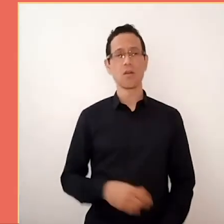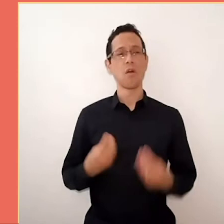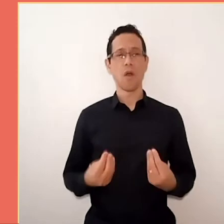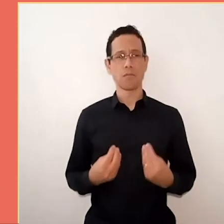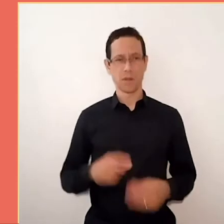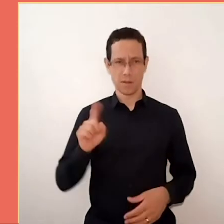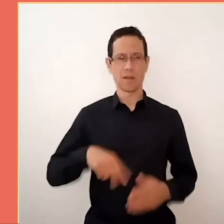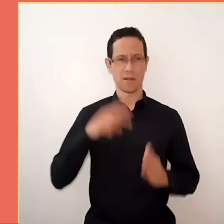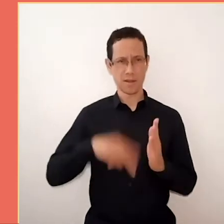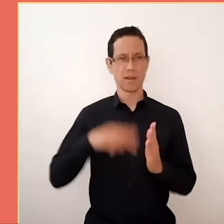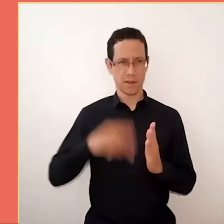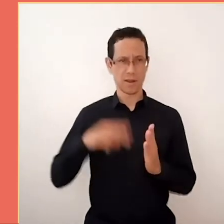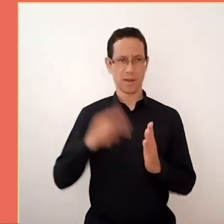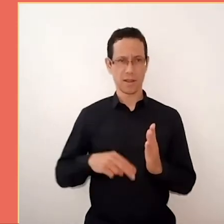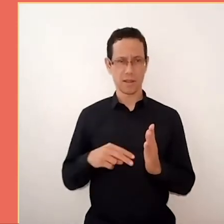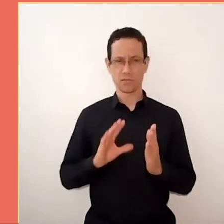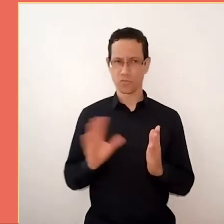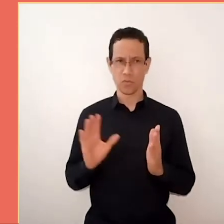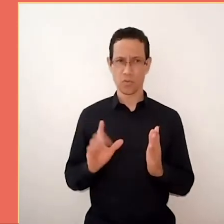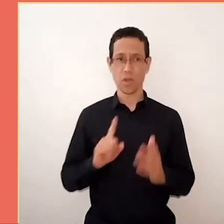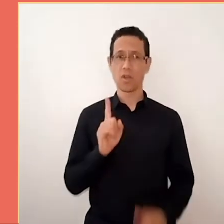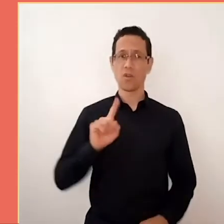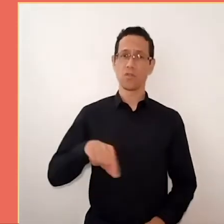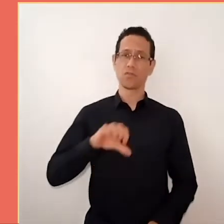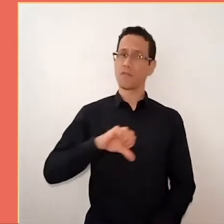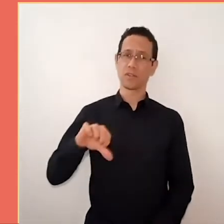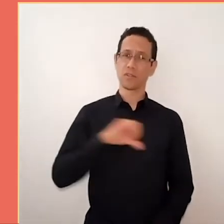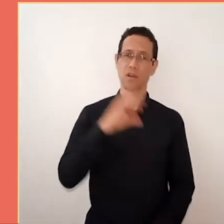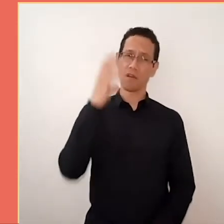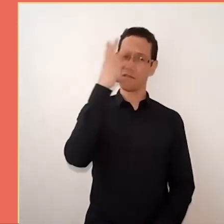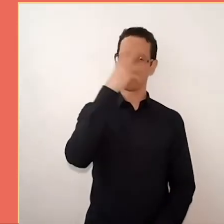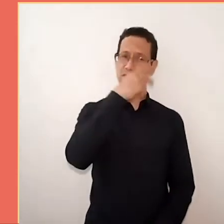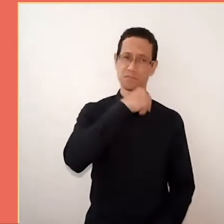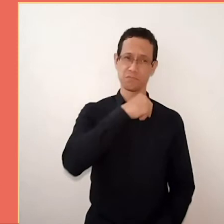porque você pode ficar lendo livros de R$ 1,99 achando que eles são lindos. Ou porque é muito colorido.